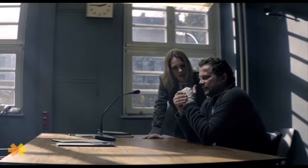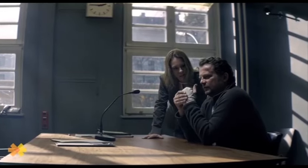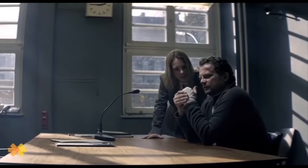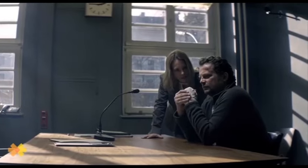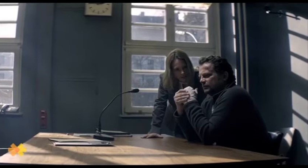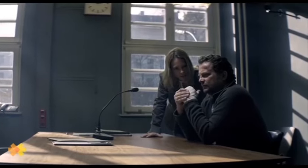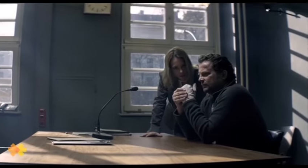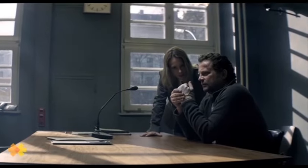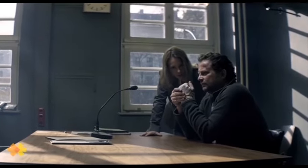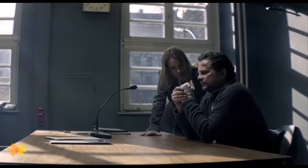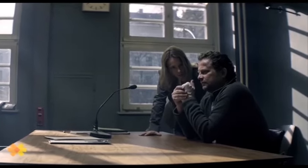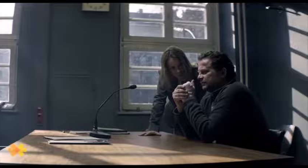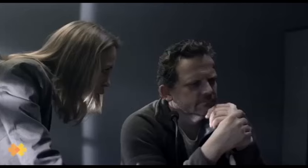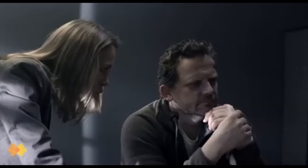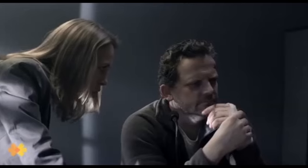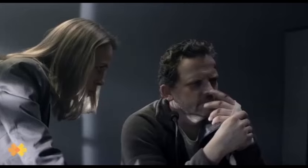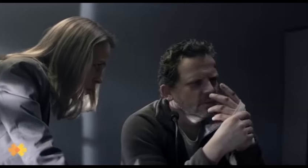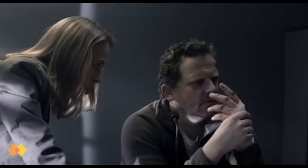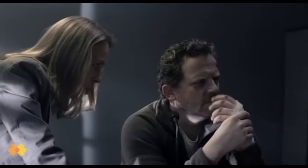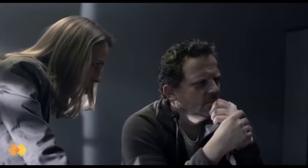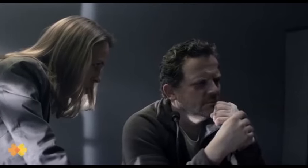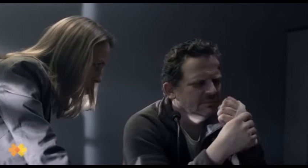Wir können Ihnen helfen. Sie müssen nur wollen.